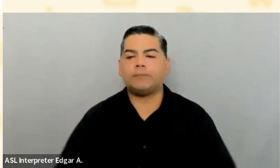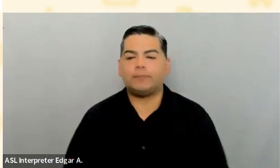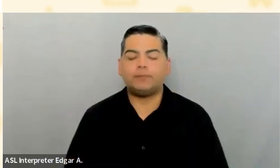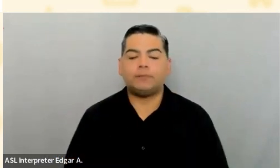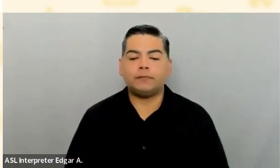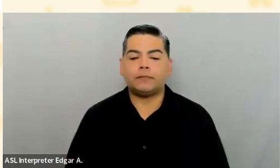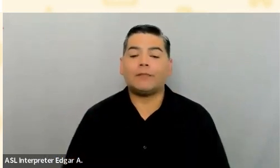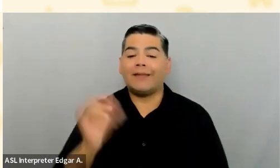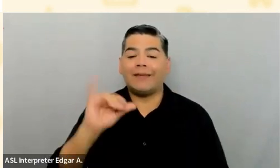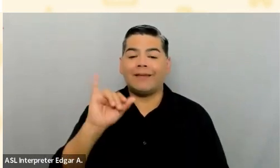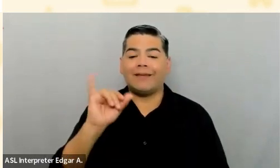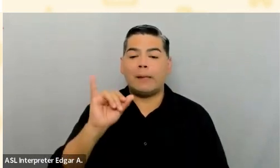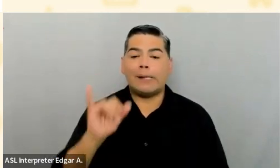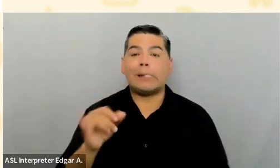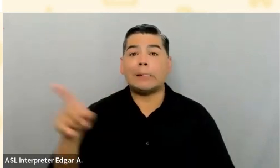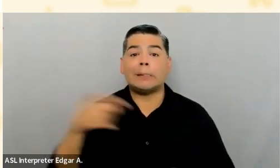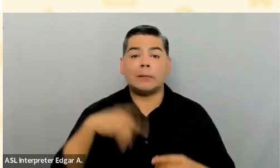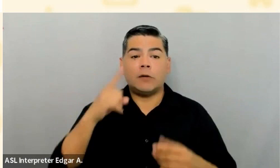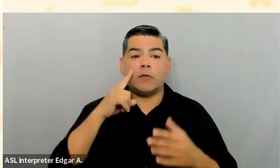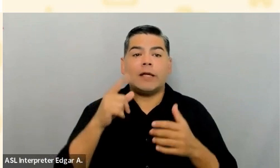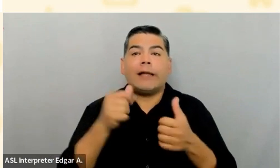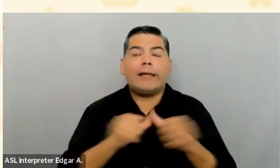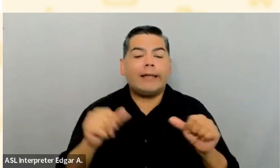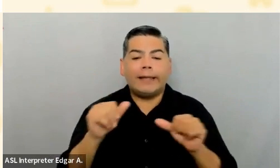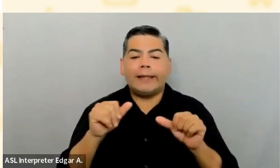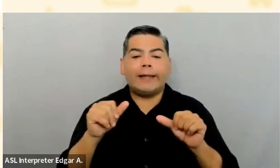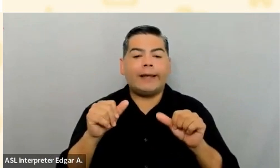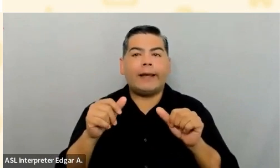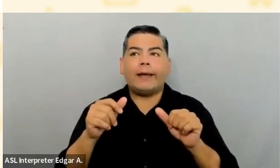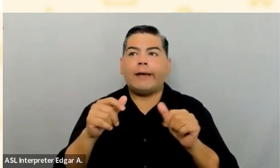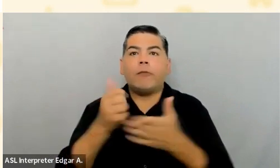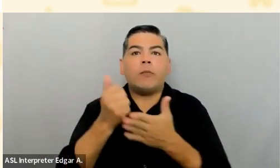Eso también puede ser sólo un archivo de ayuda. Como si quiero saber cómo hacer algo,